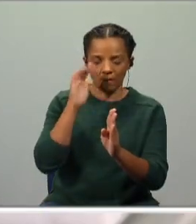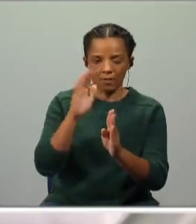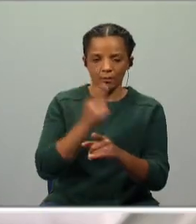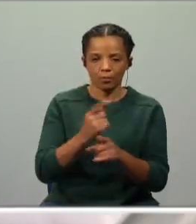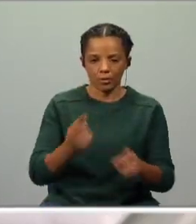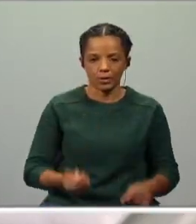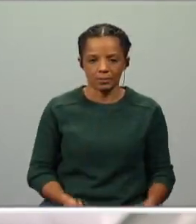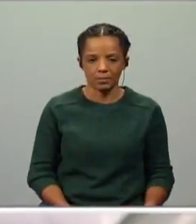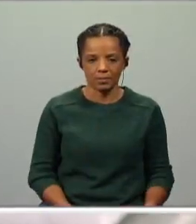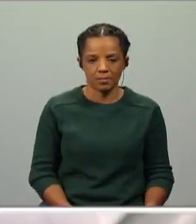e